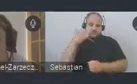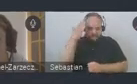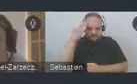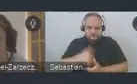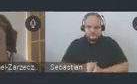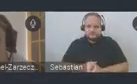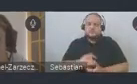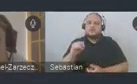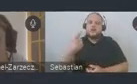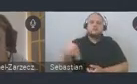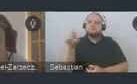Jak myślicie?